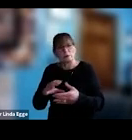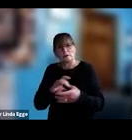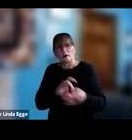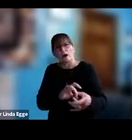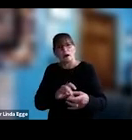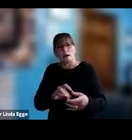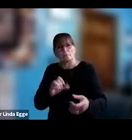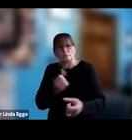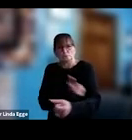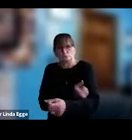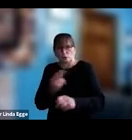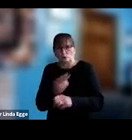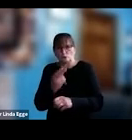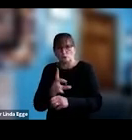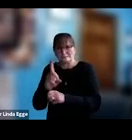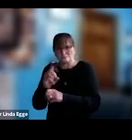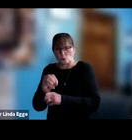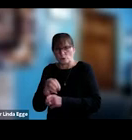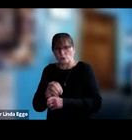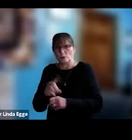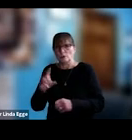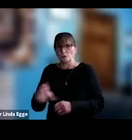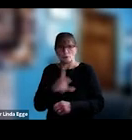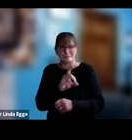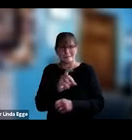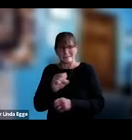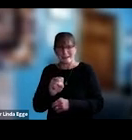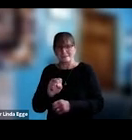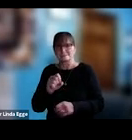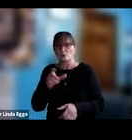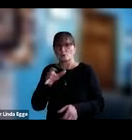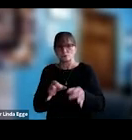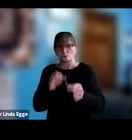porque su encargado del DDS, su adjudicador también va a ver eso en el expediente.